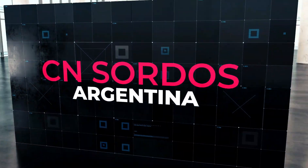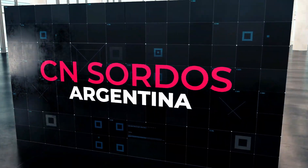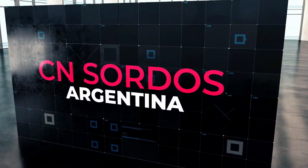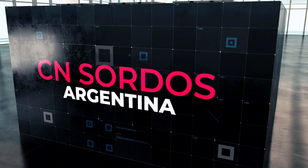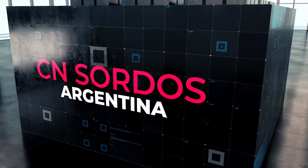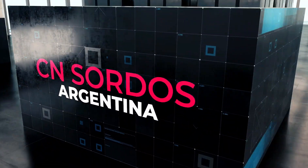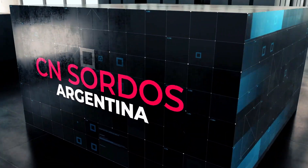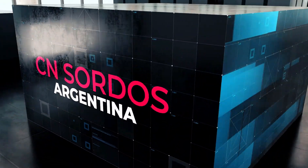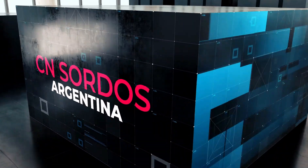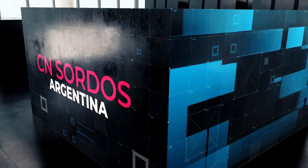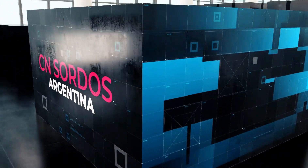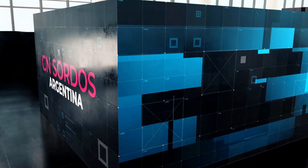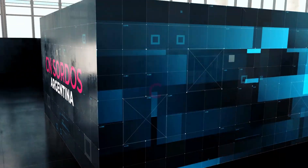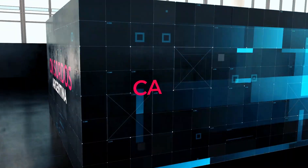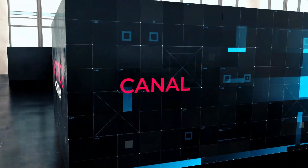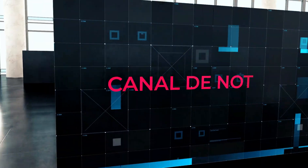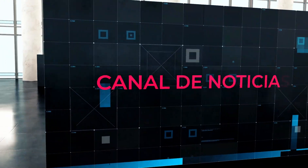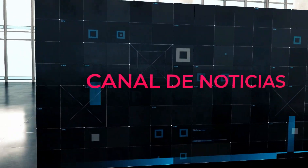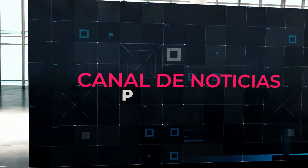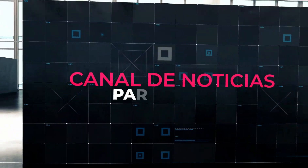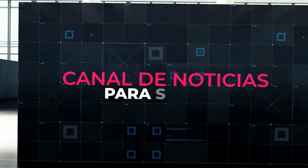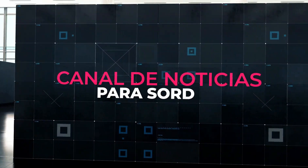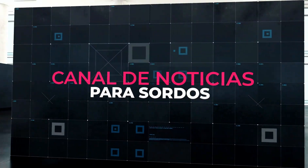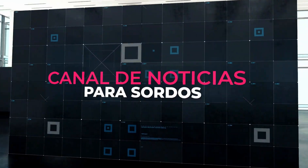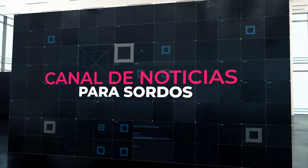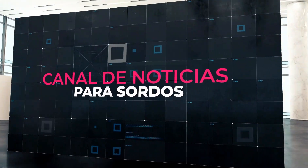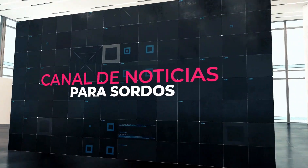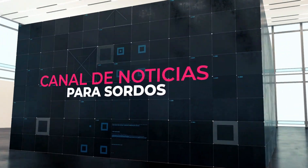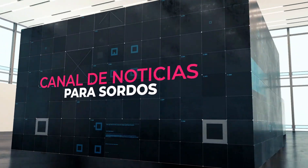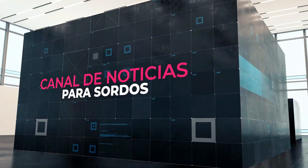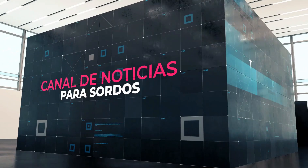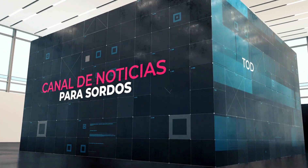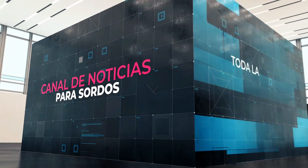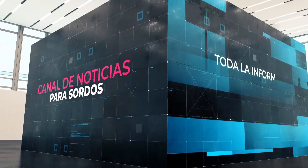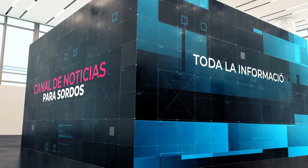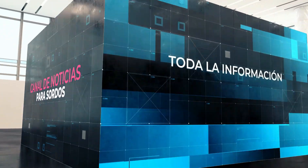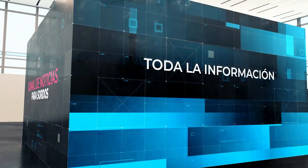[Música]